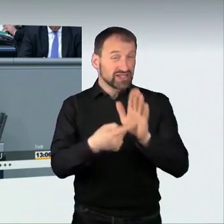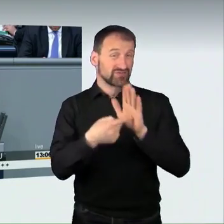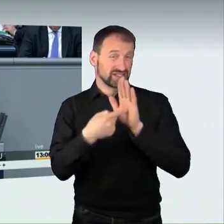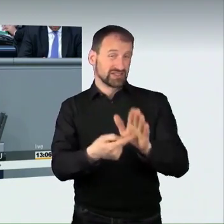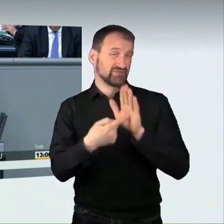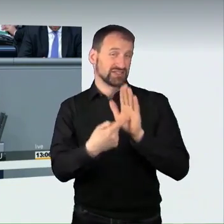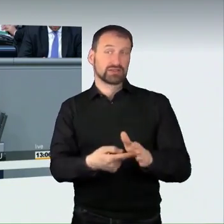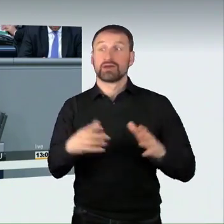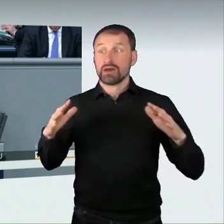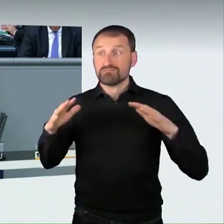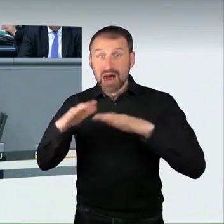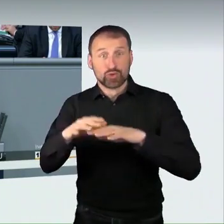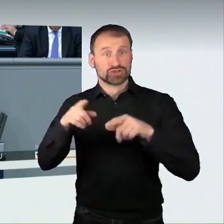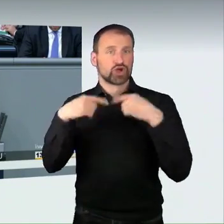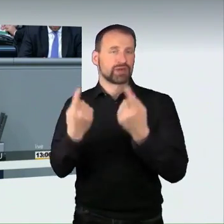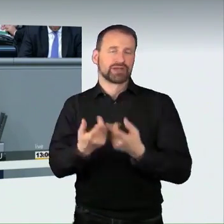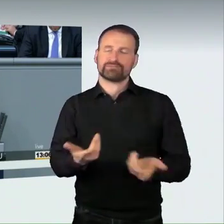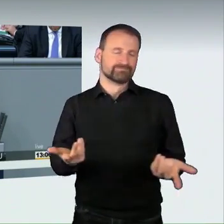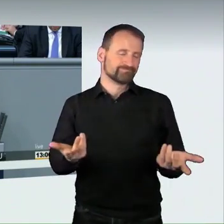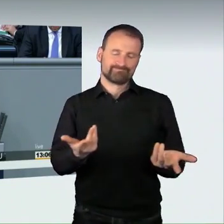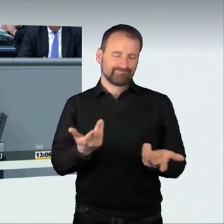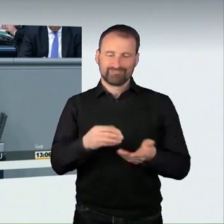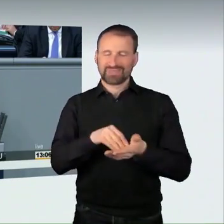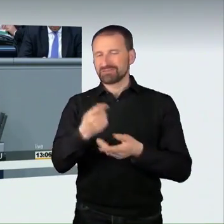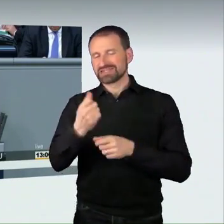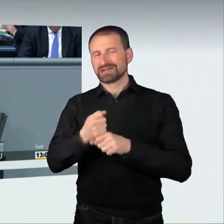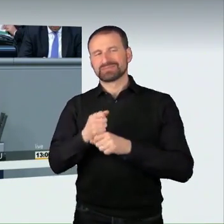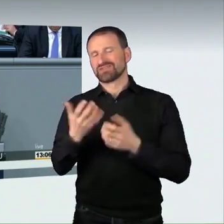helfen jedoch all Ihre Vorschläge nicht besonders weiter.